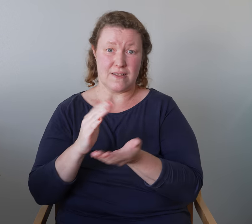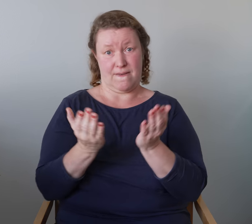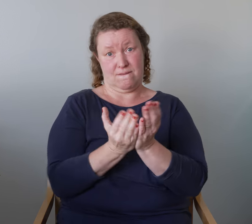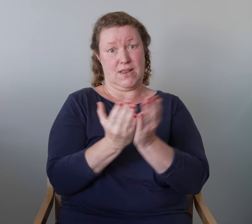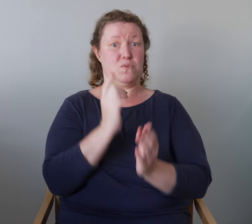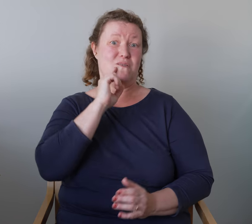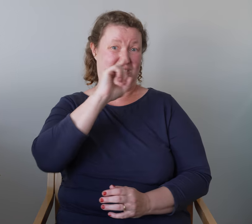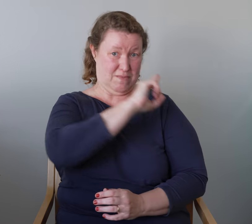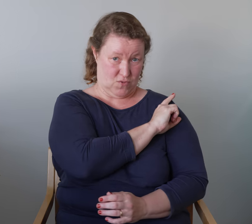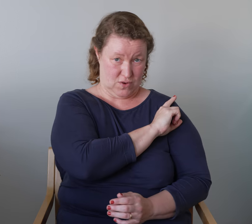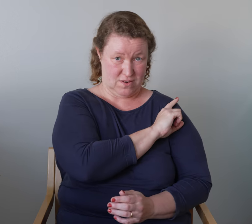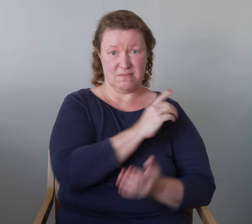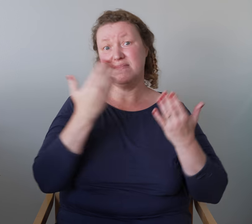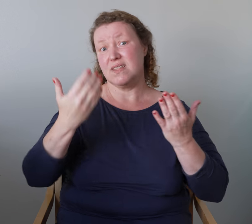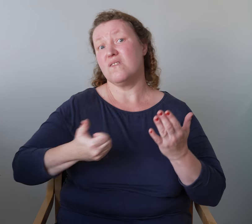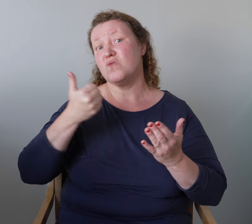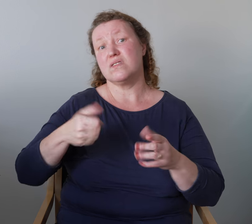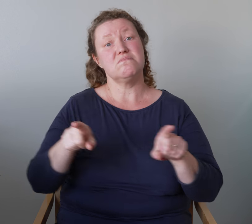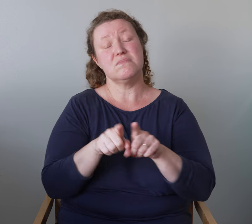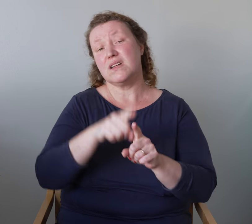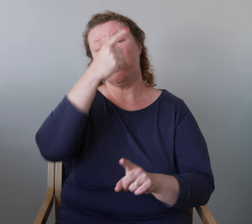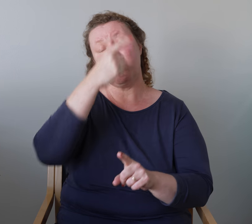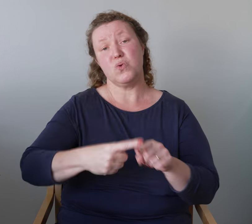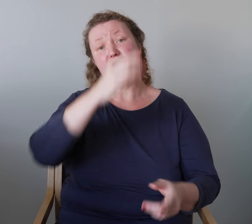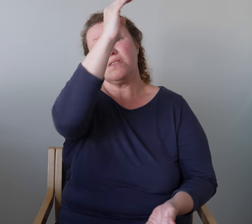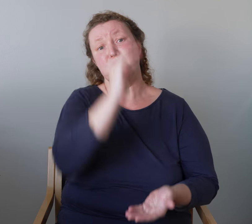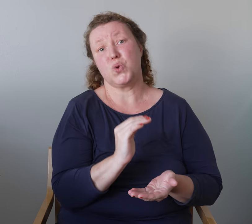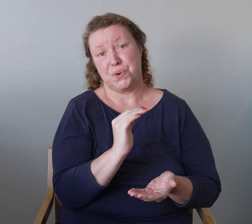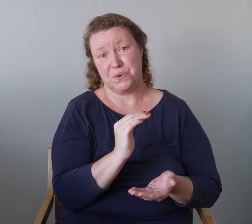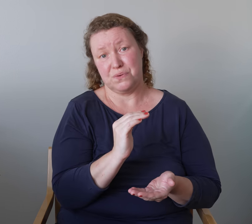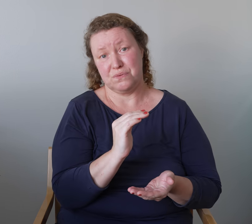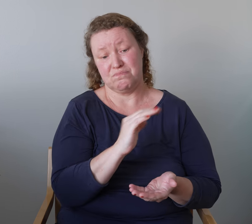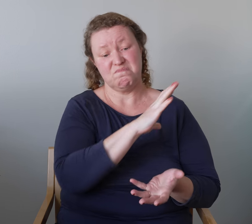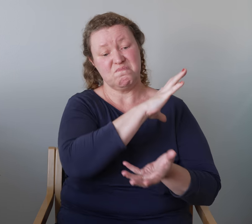Palvelua on käytetty tänä vuonna miltei puolet vähemmän kuin viime vuonna.